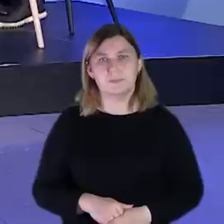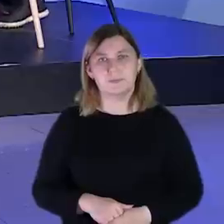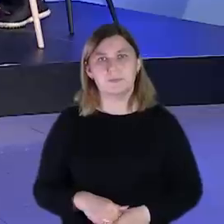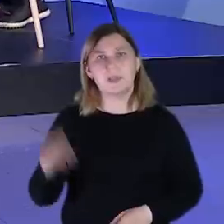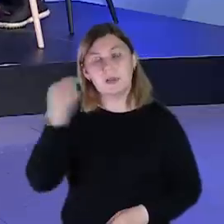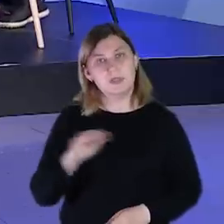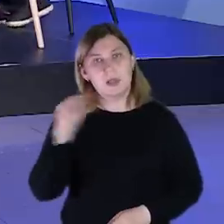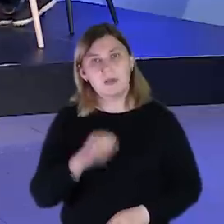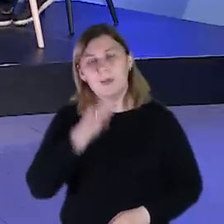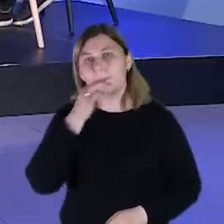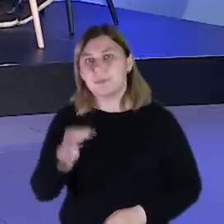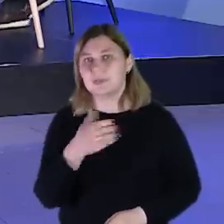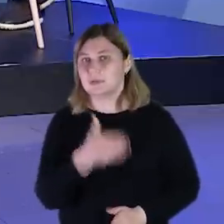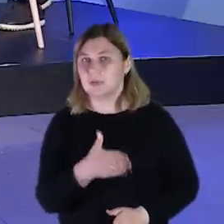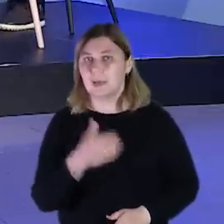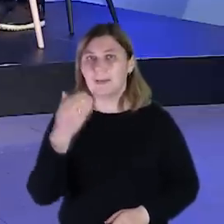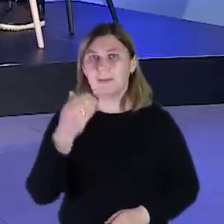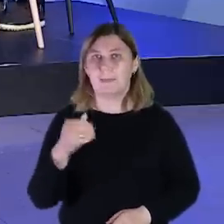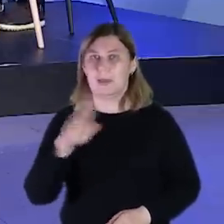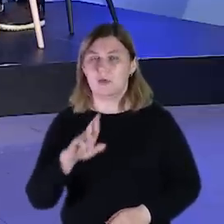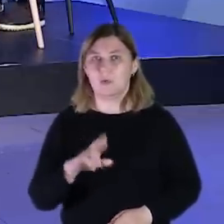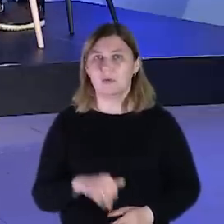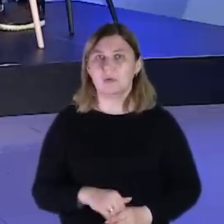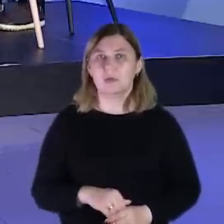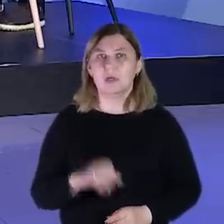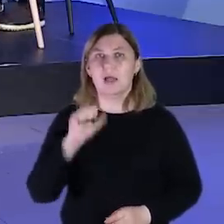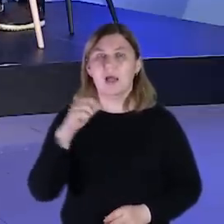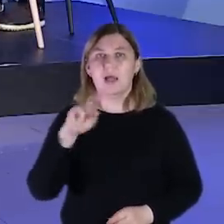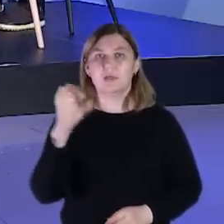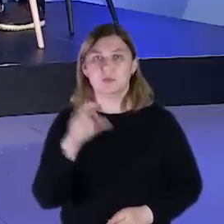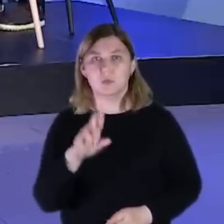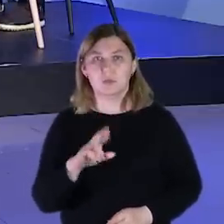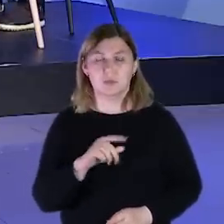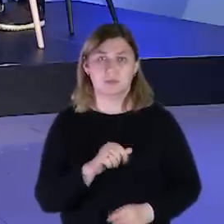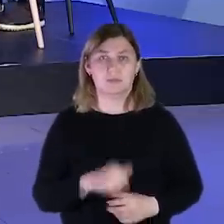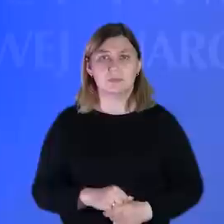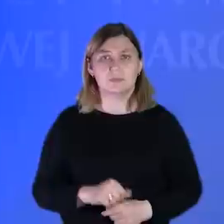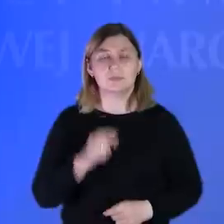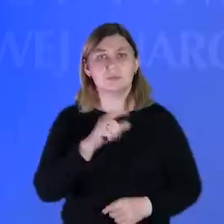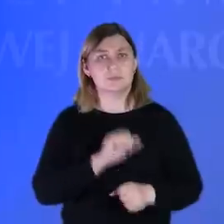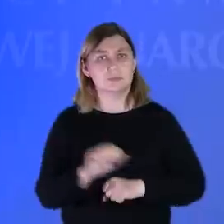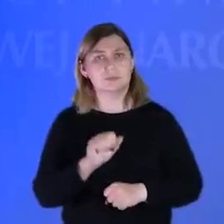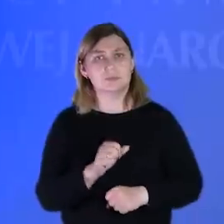Jeszcze pytanie do pana majora. Do pana Artura Ochała. Panie majorze,